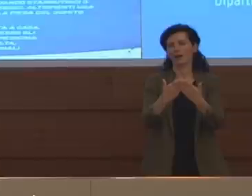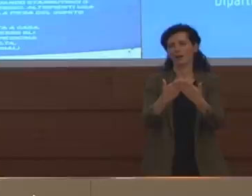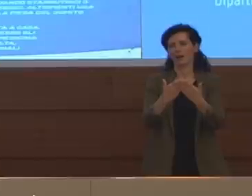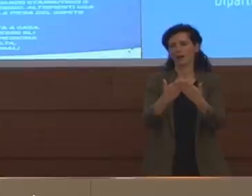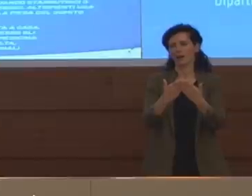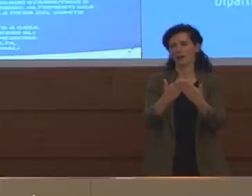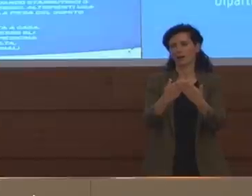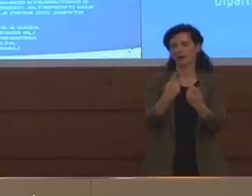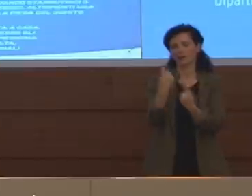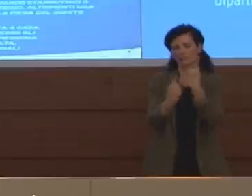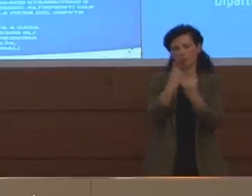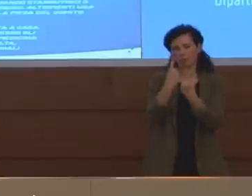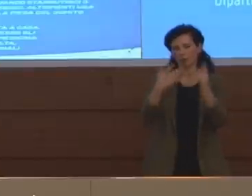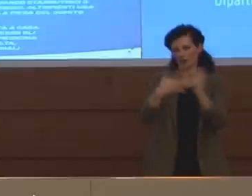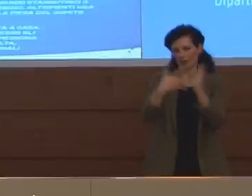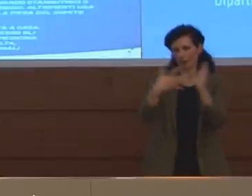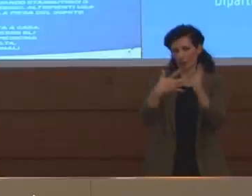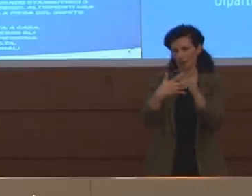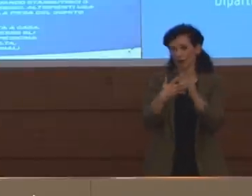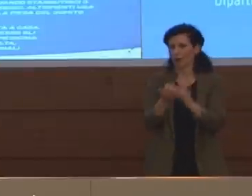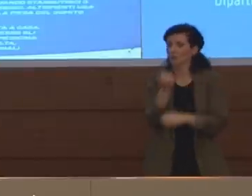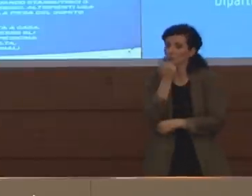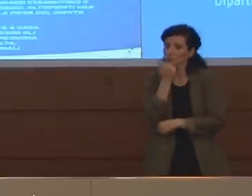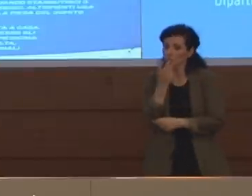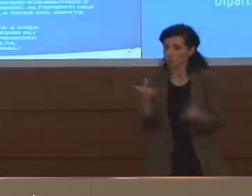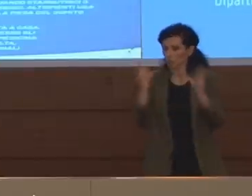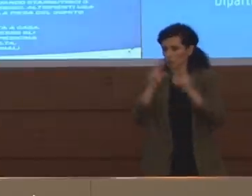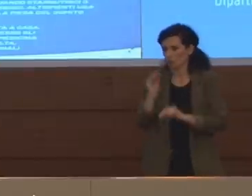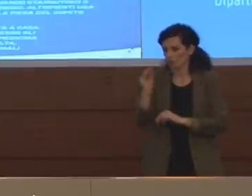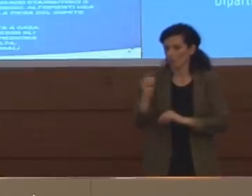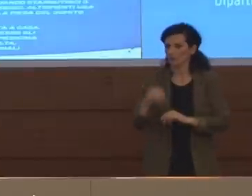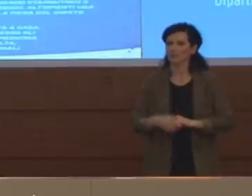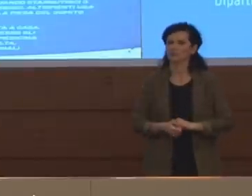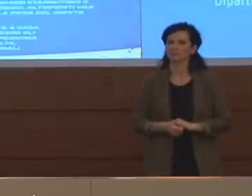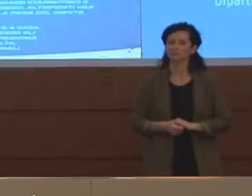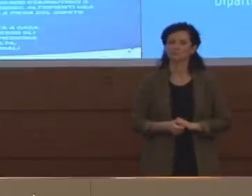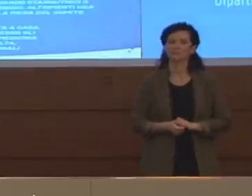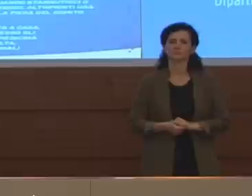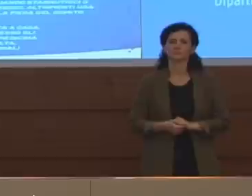più in difficoltà. Mi scuso ancora per la lunghezza... Integreremo la task force.